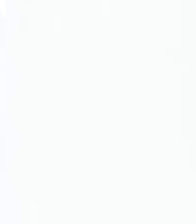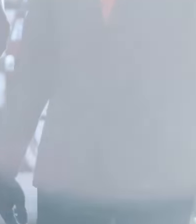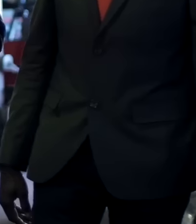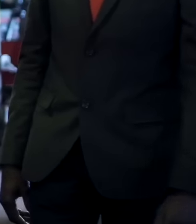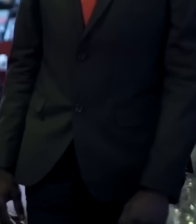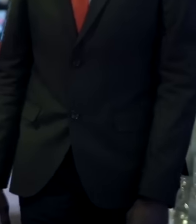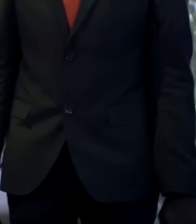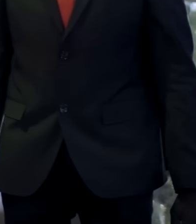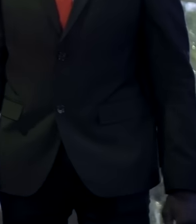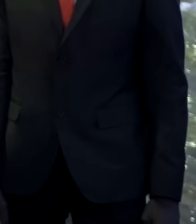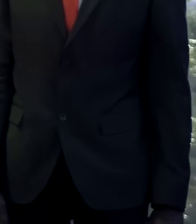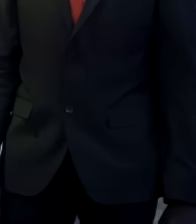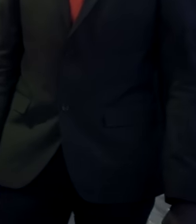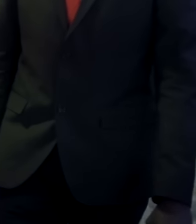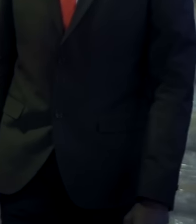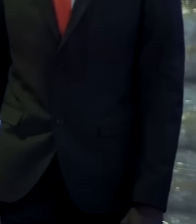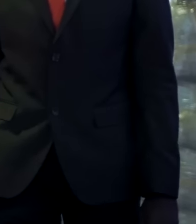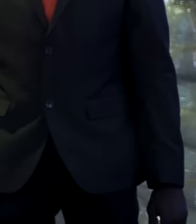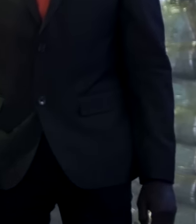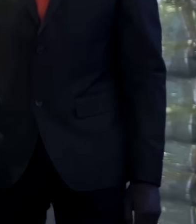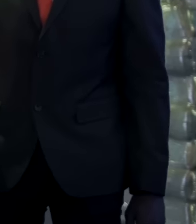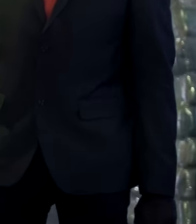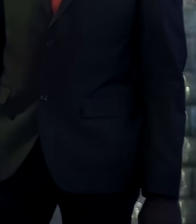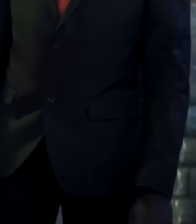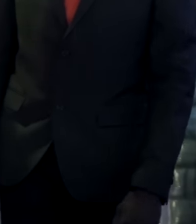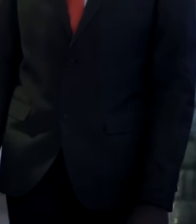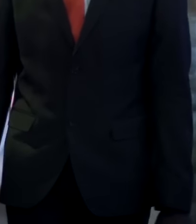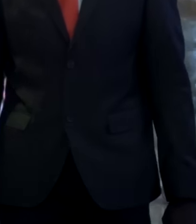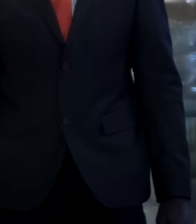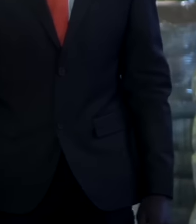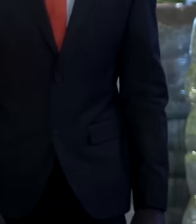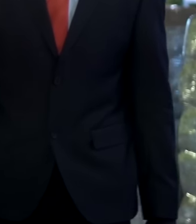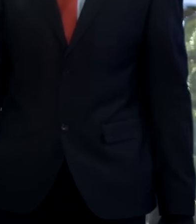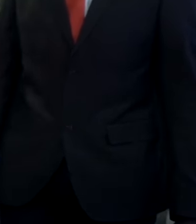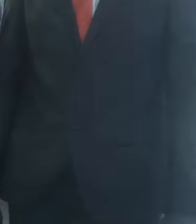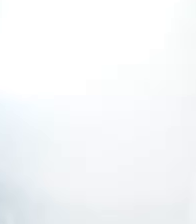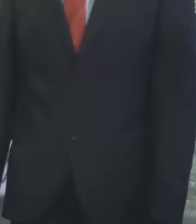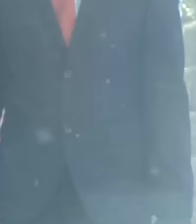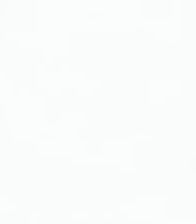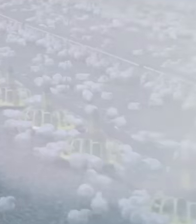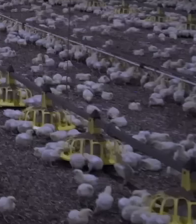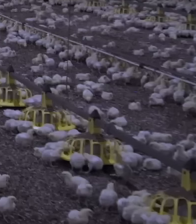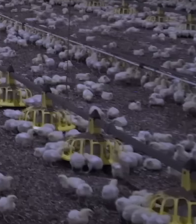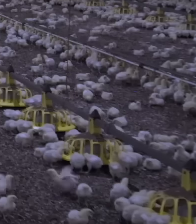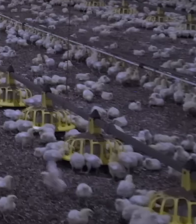claro y reciente que ilustra esta confianza masiva, la empresa Pilgrims. Este gigante,